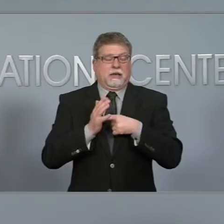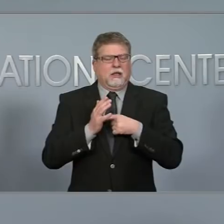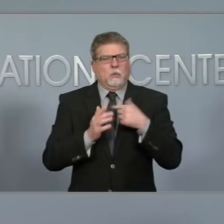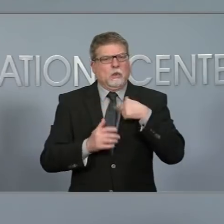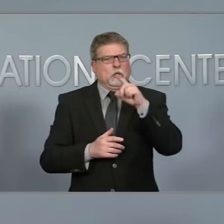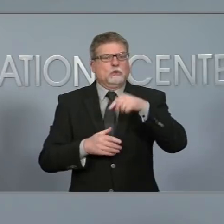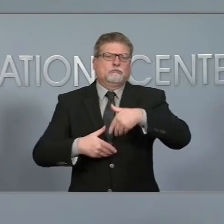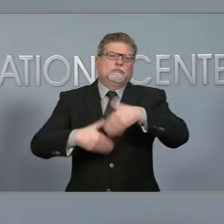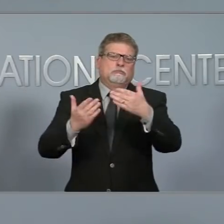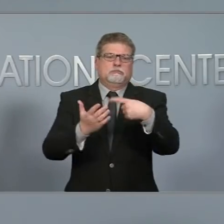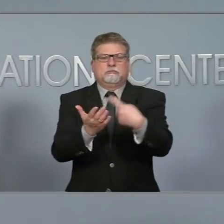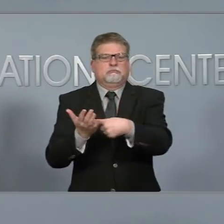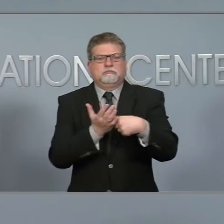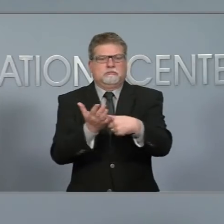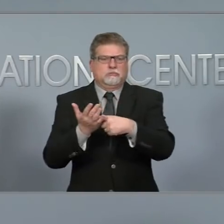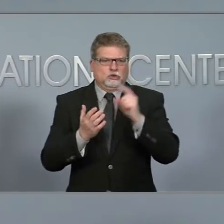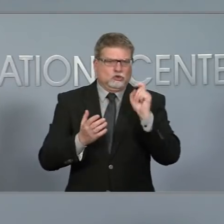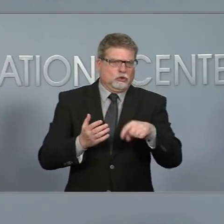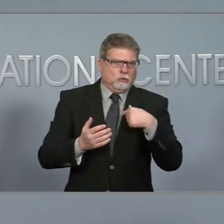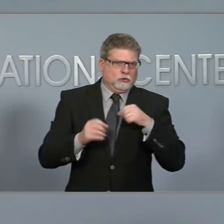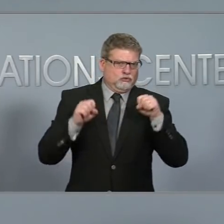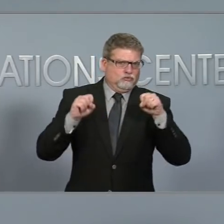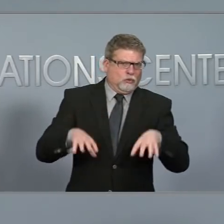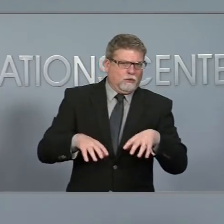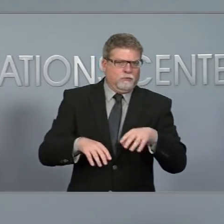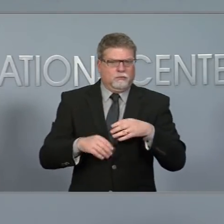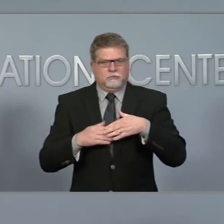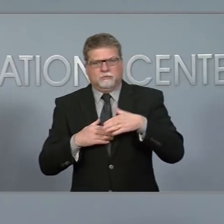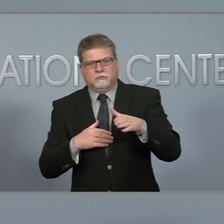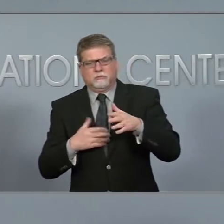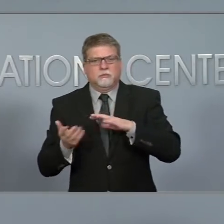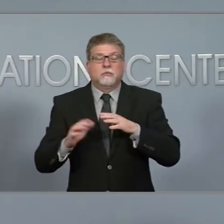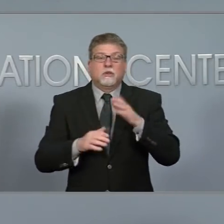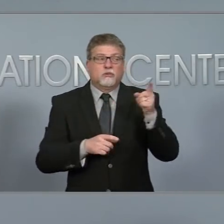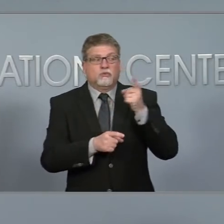sobre estas, y sobre respuesta, yo estoy en el teléfono frecuentemente, con